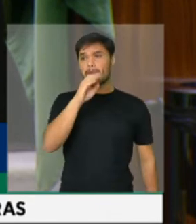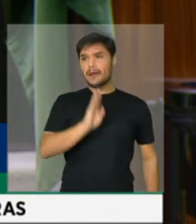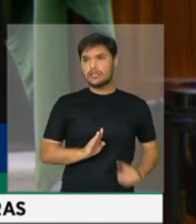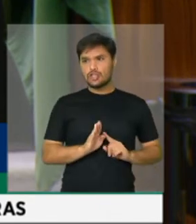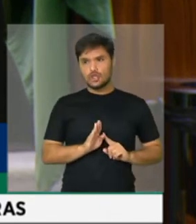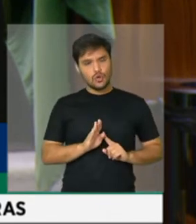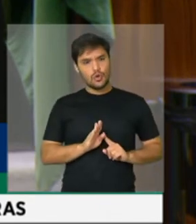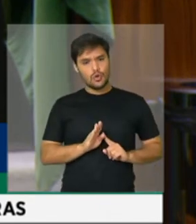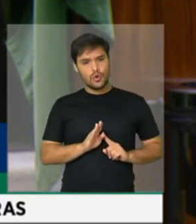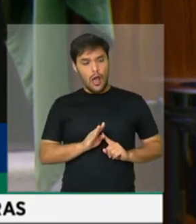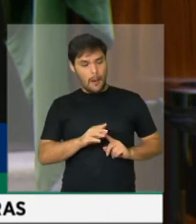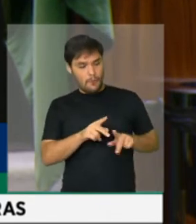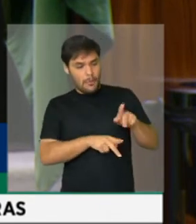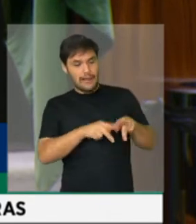PRA VIR AQUI DENTRO EXTRAIR DA